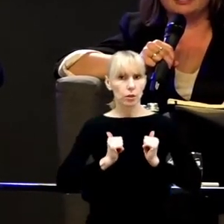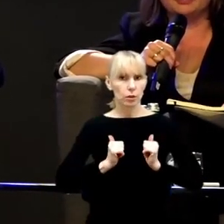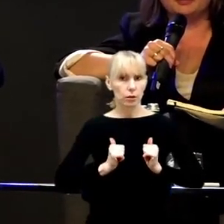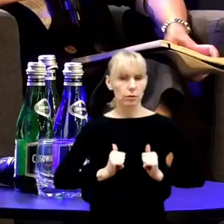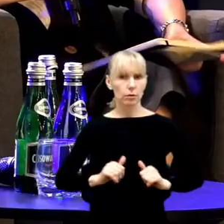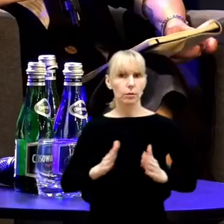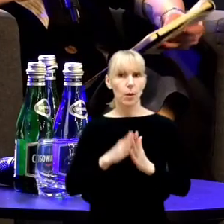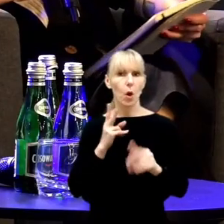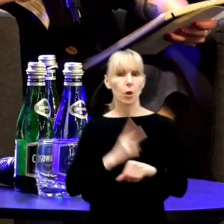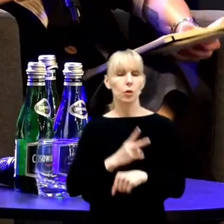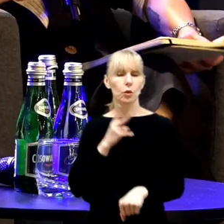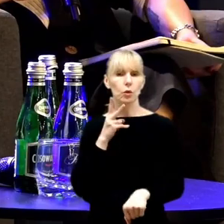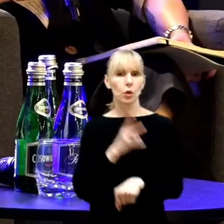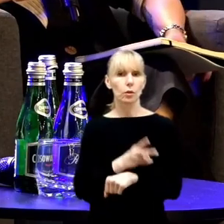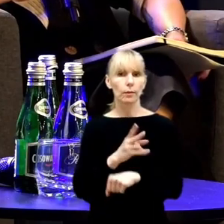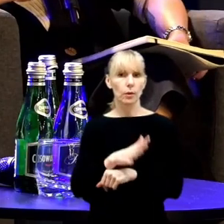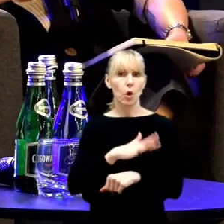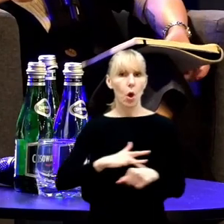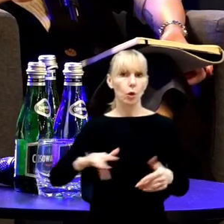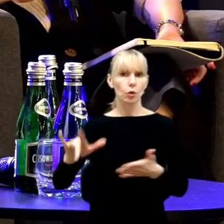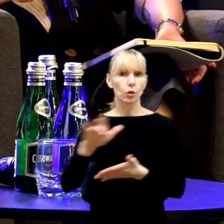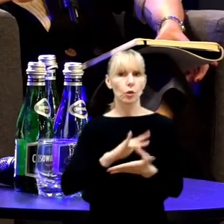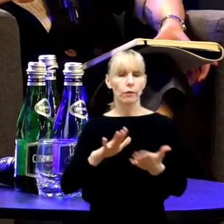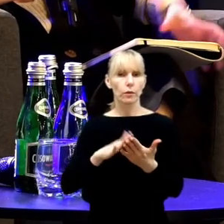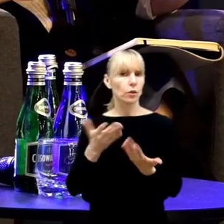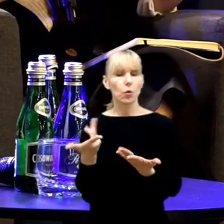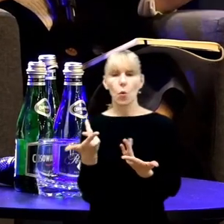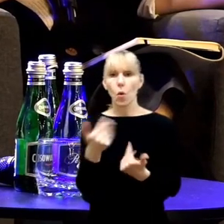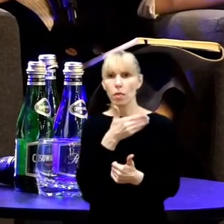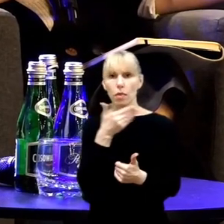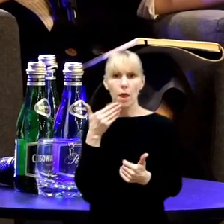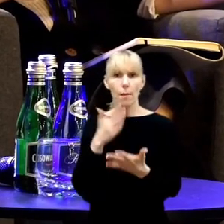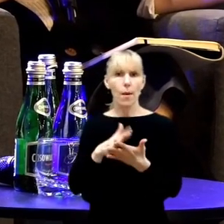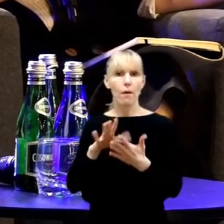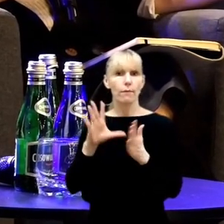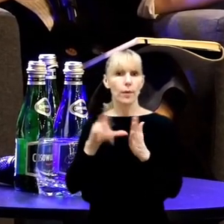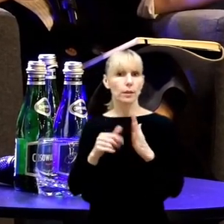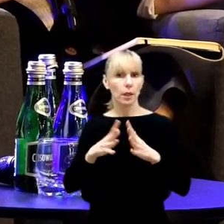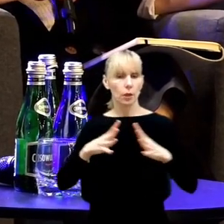i bezpieczeństwo, czego nie mamy w dużych miastach i co powoduje, że ludzie z dużych miast uciekają,